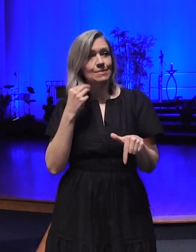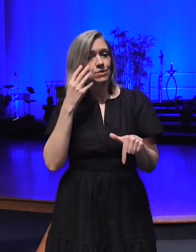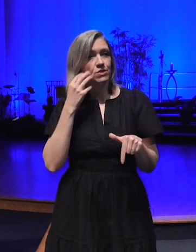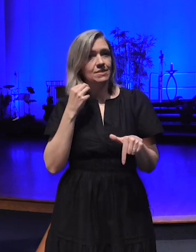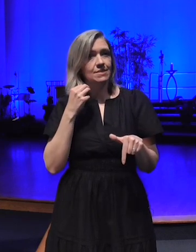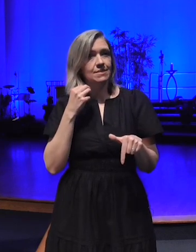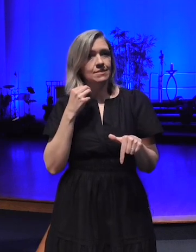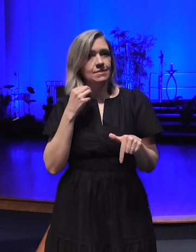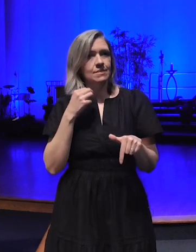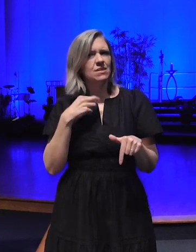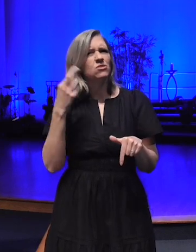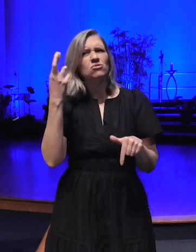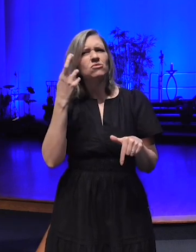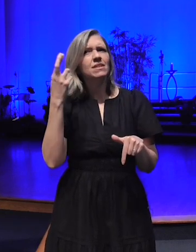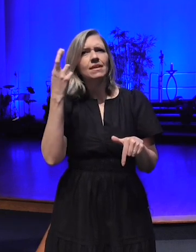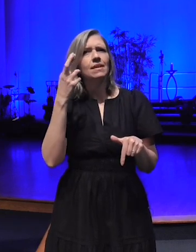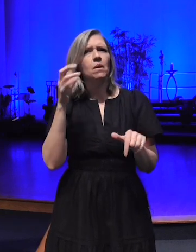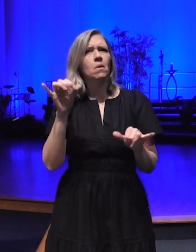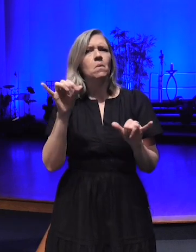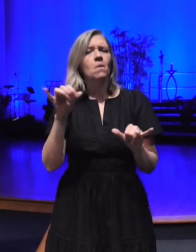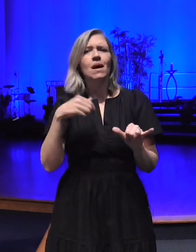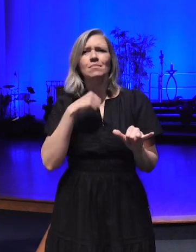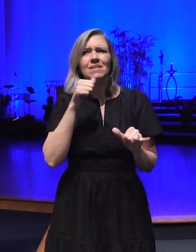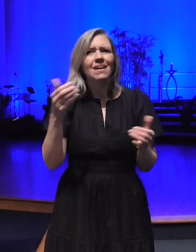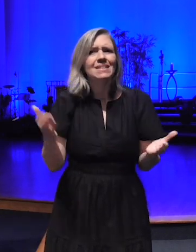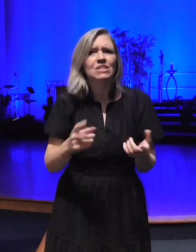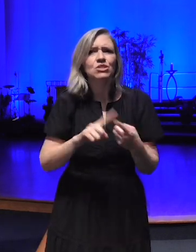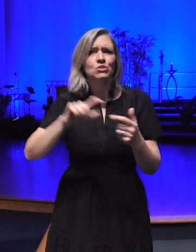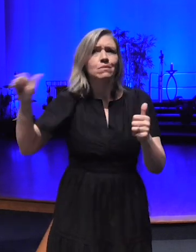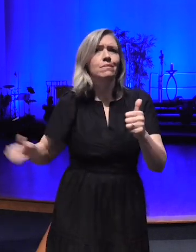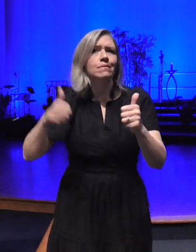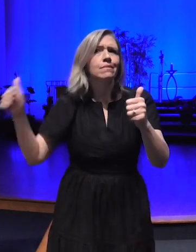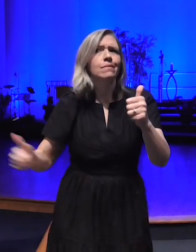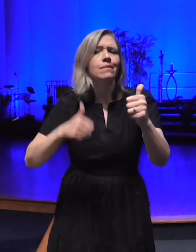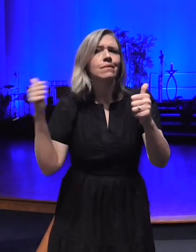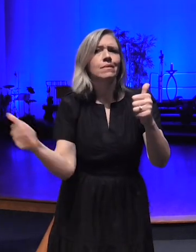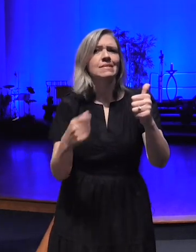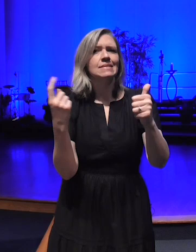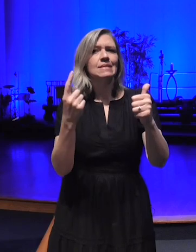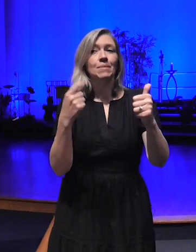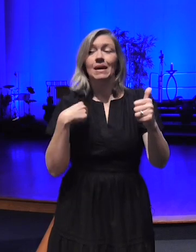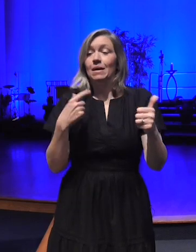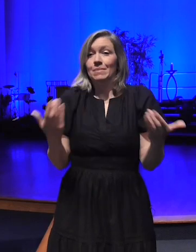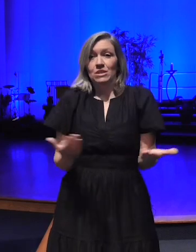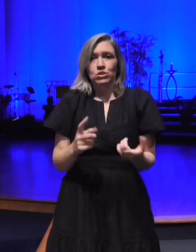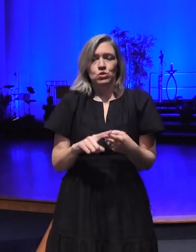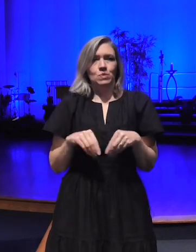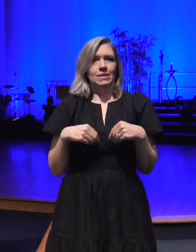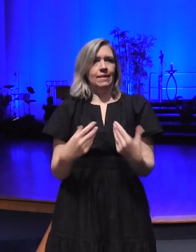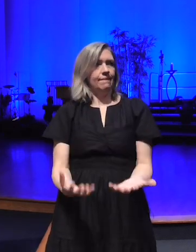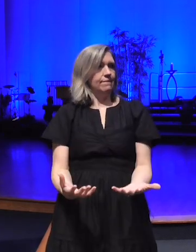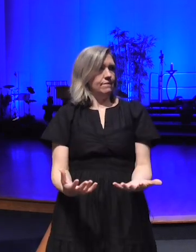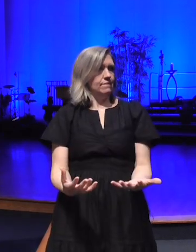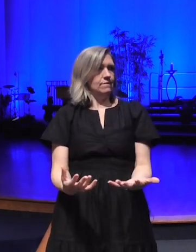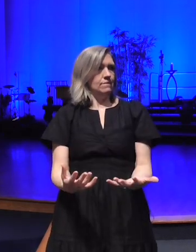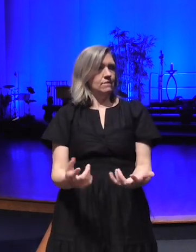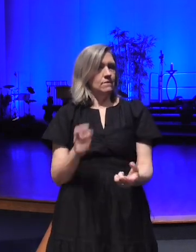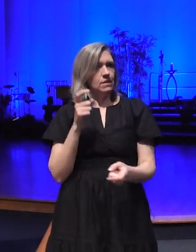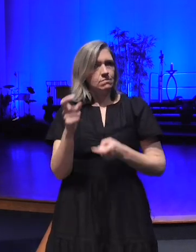no estoy aquí para ir detrás de nada estoy aquí para dar estoy aquí para contribuir y agrupar